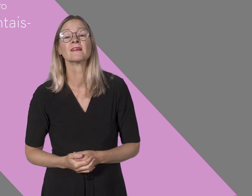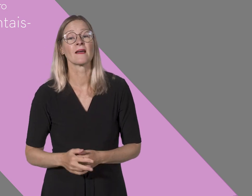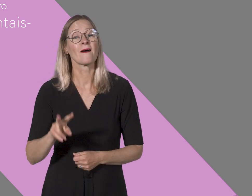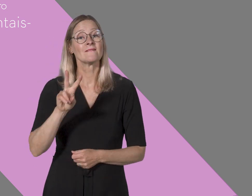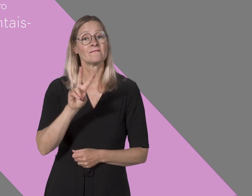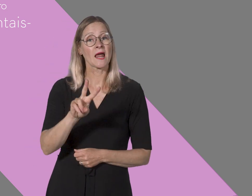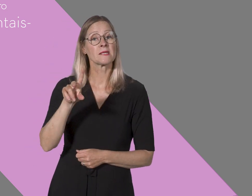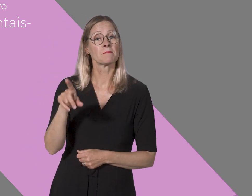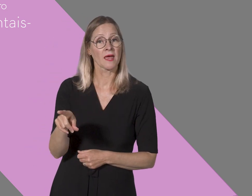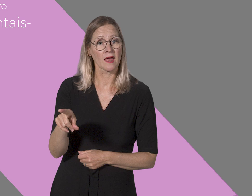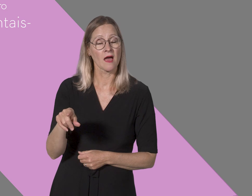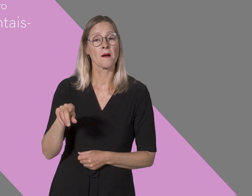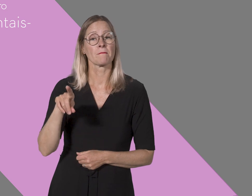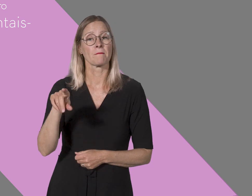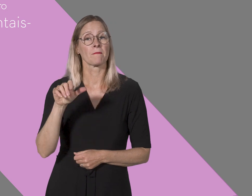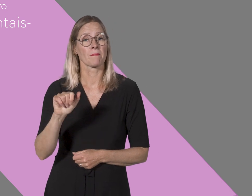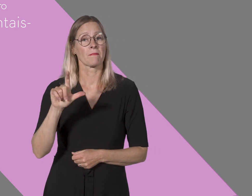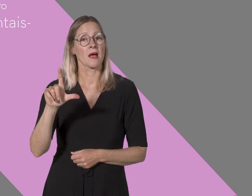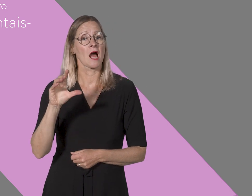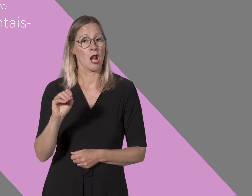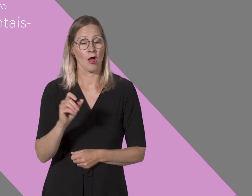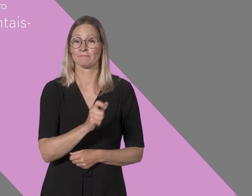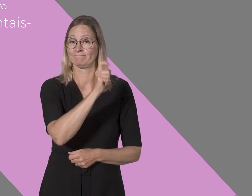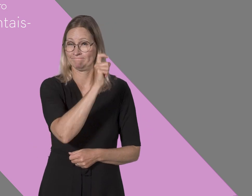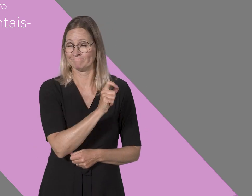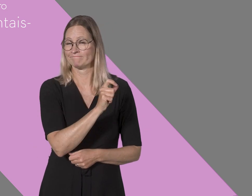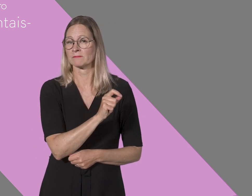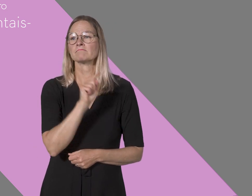Veli-Pekka Palo käy ottamassa asiasta selvää -